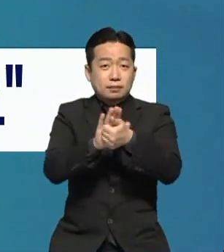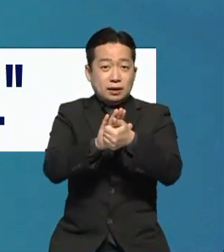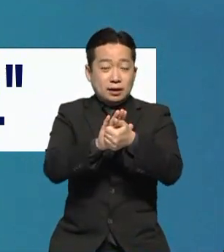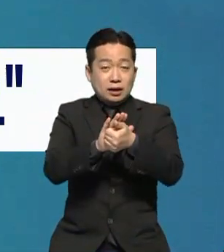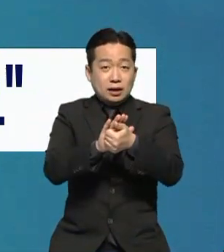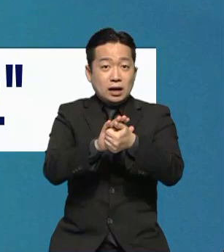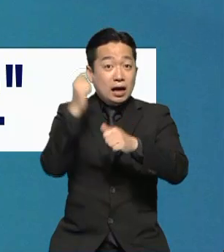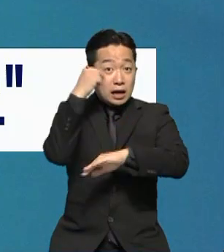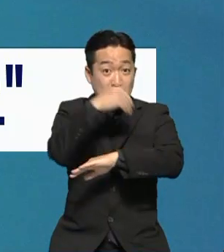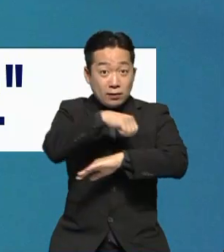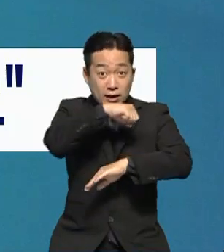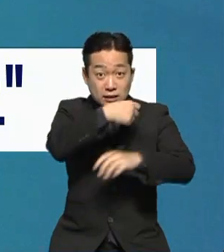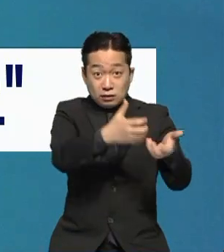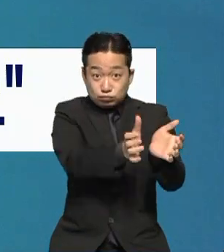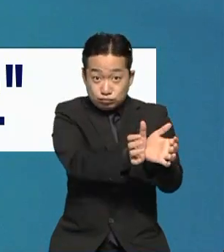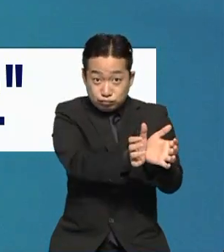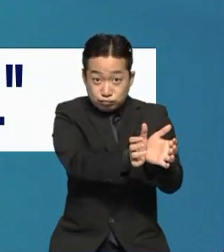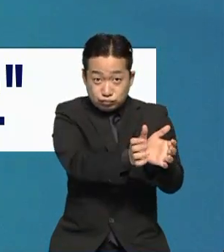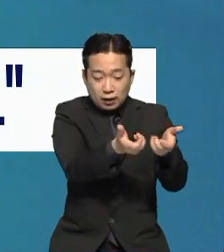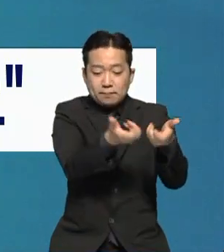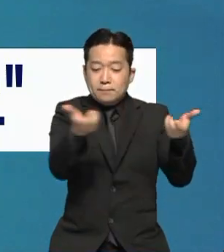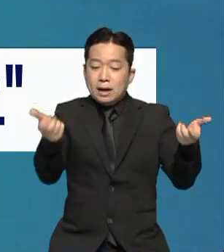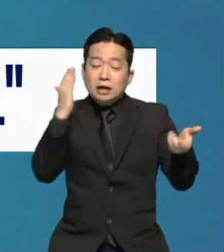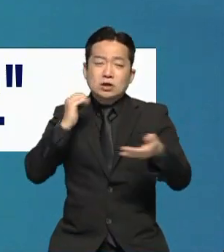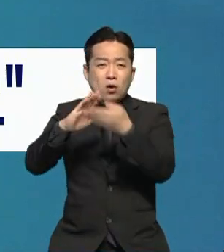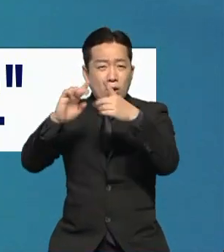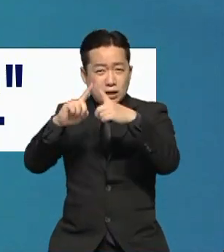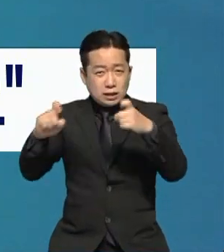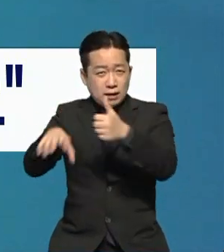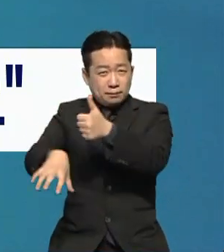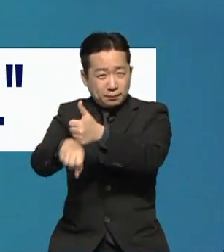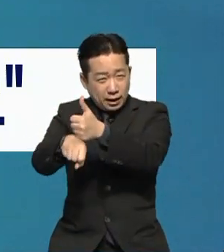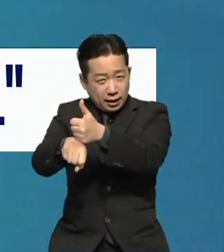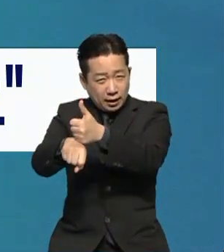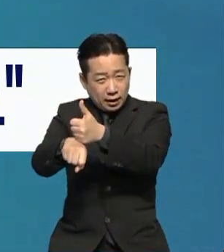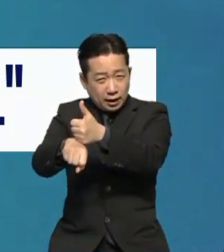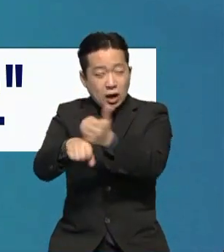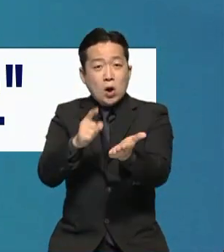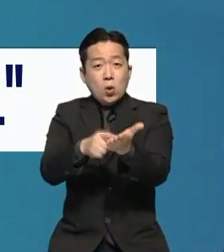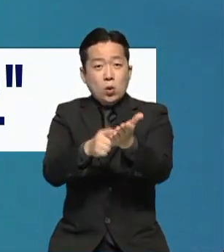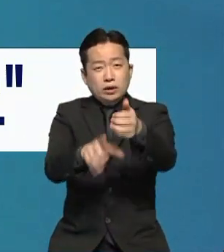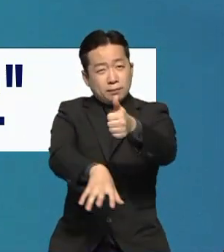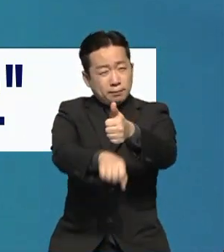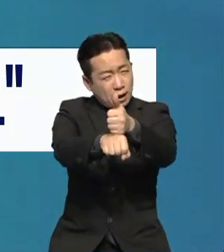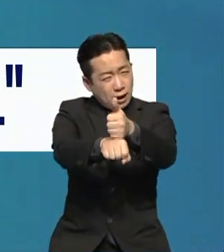기재부에서 예산 기능을 좀 떼서 청와대 직속 또는 총리실 직속 이런 쪽으로 바꿀 필요는 있다고 보죠.